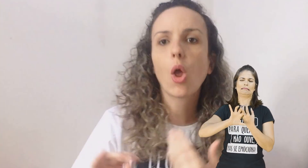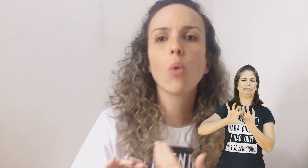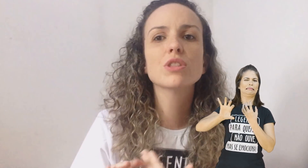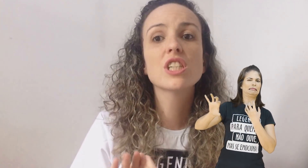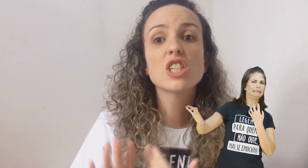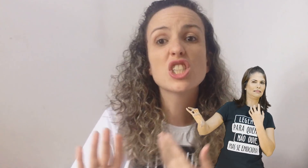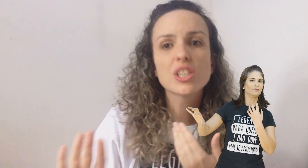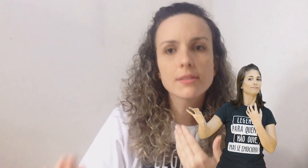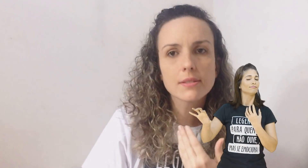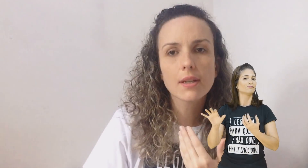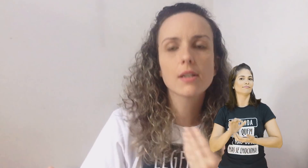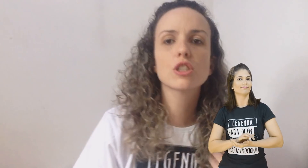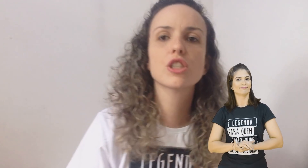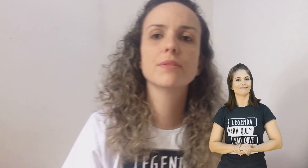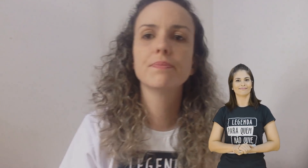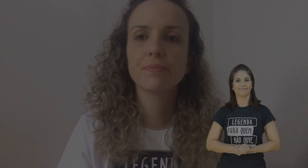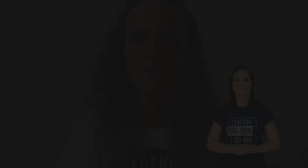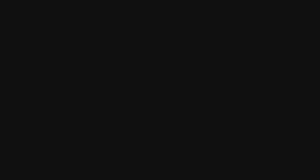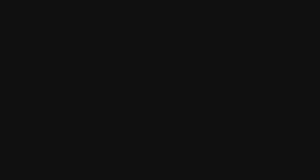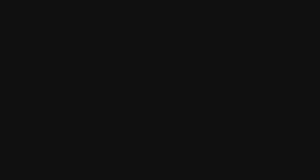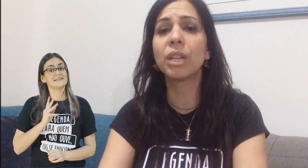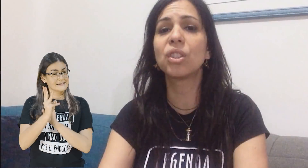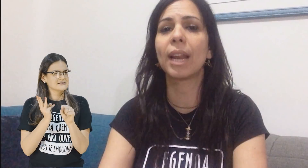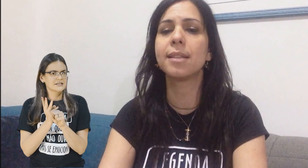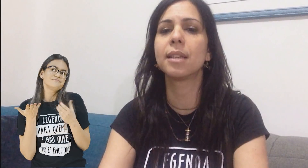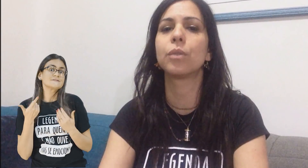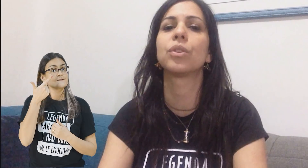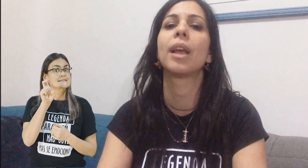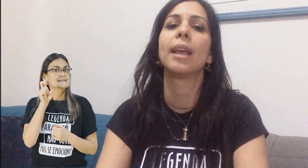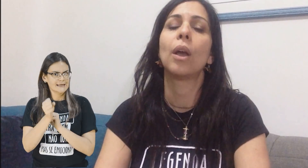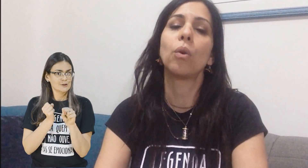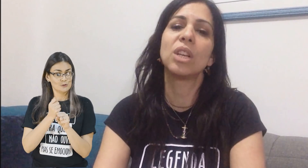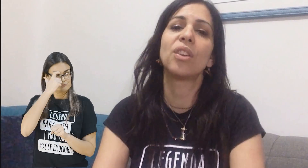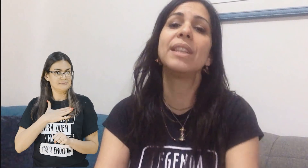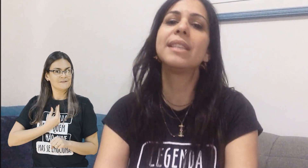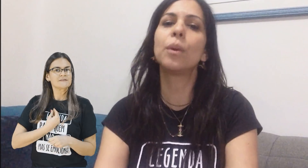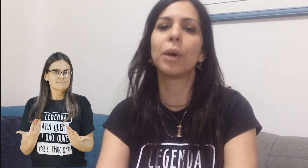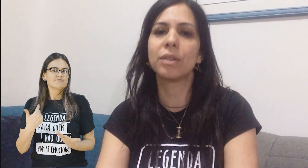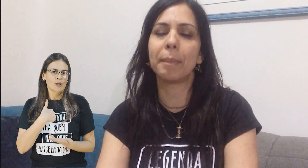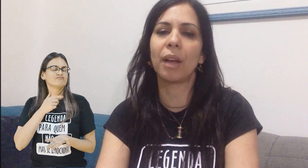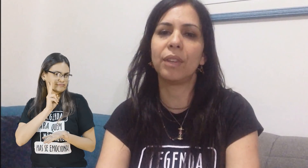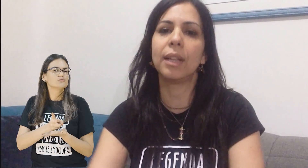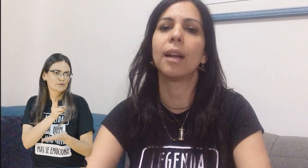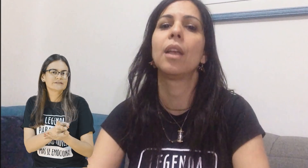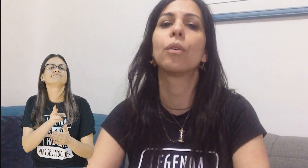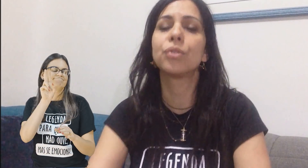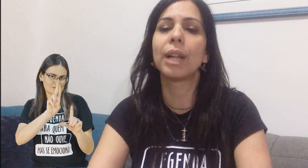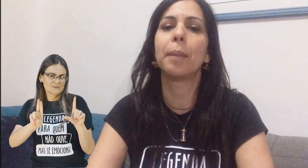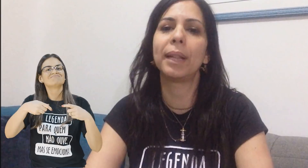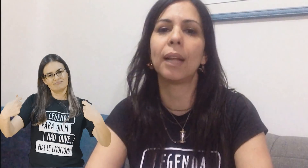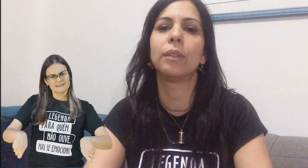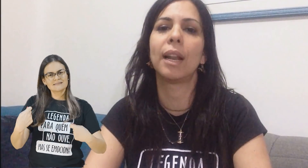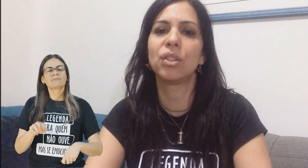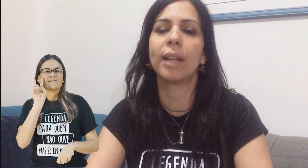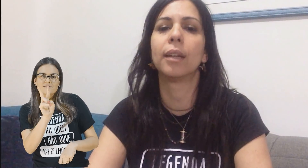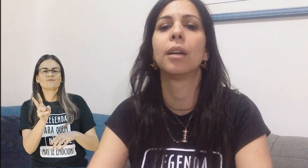longe e distante. [Lak] Durante 3 anos, ou seja, 25 anos da minha vida, eu continuei dependendo da legenda